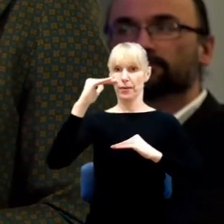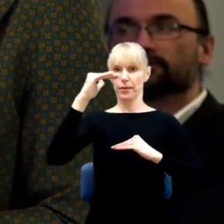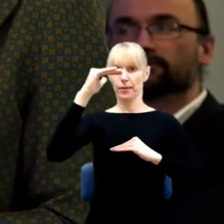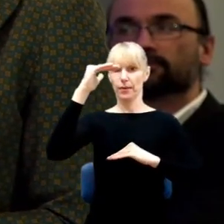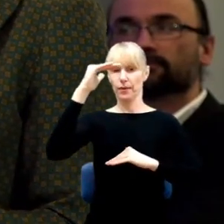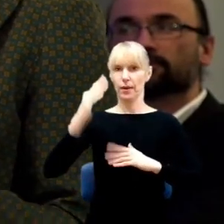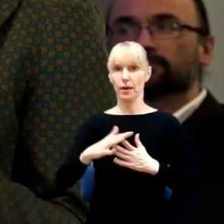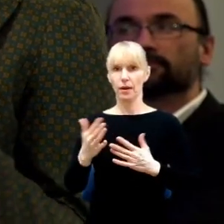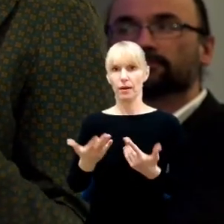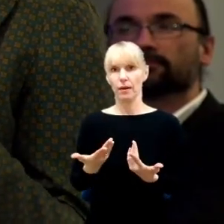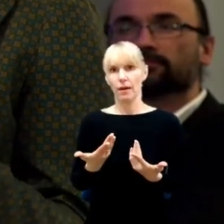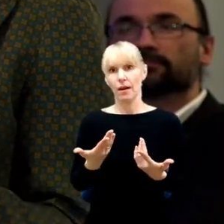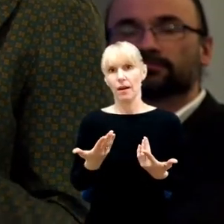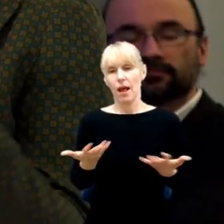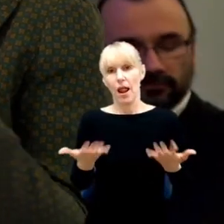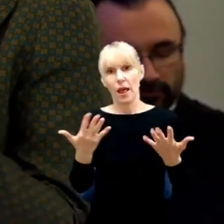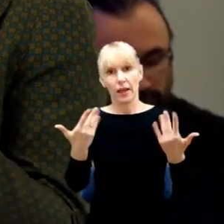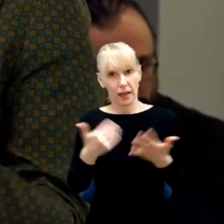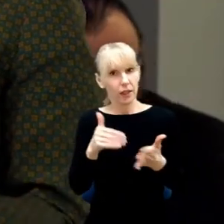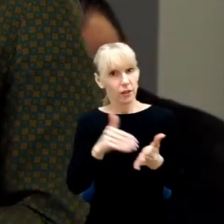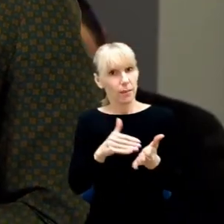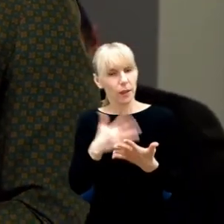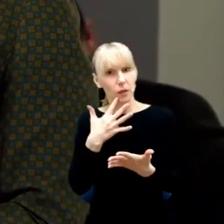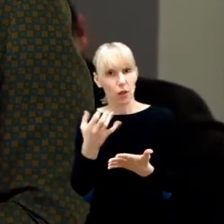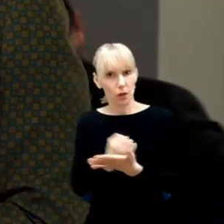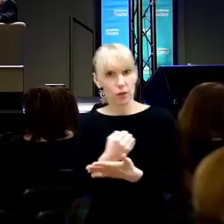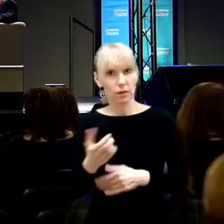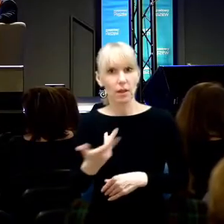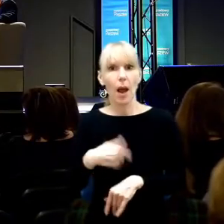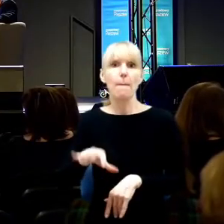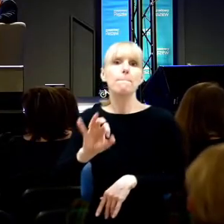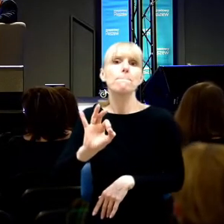No wiem, że na przykład akurat moje miasto ma duży problem z parkingiem,